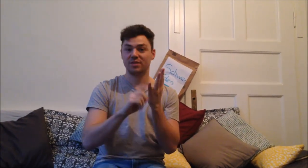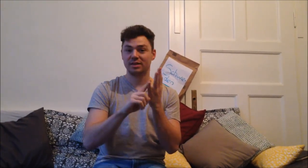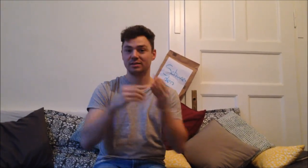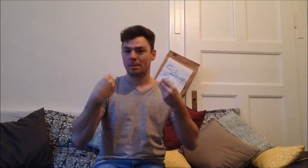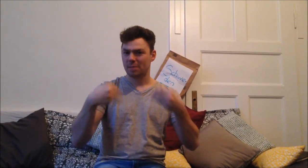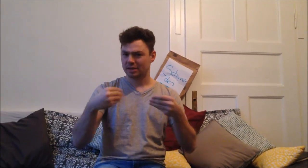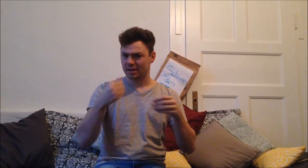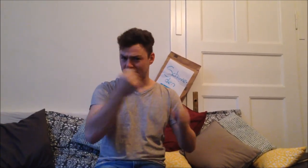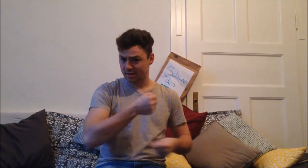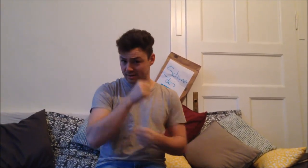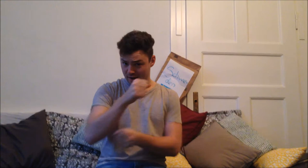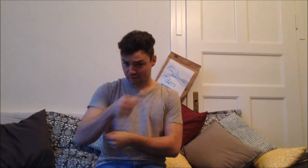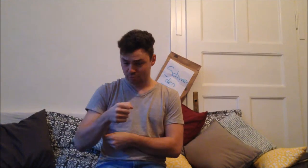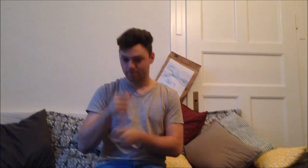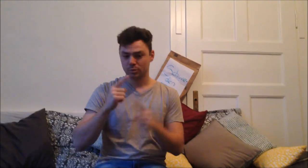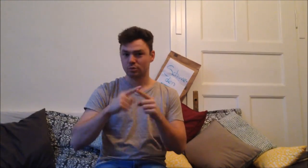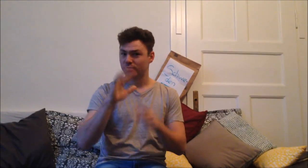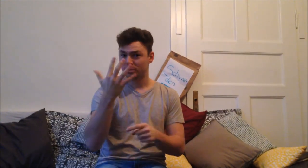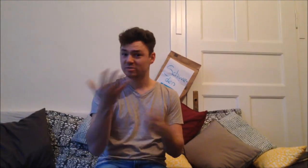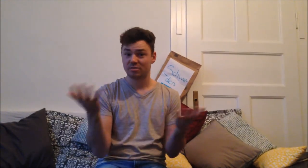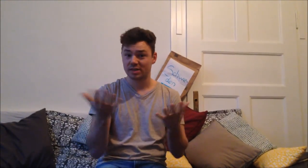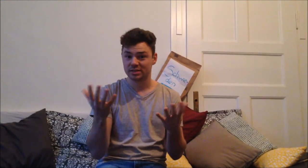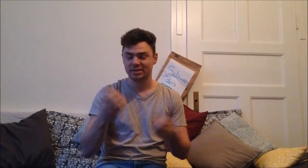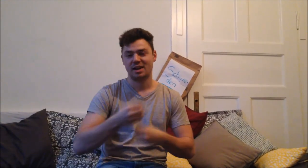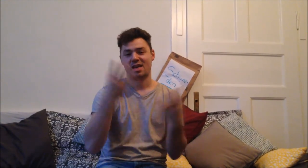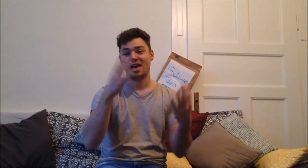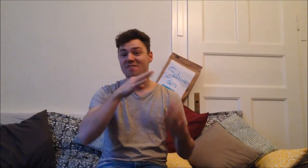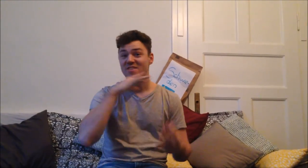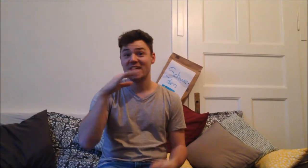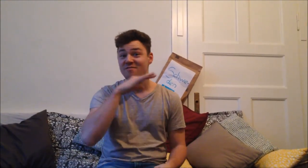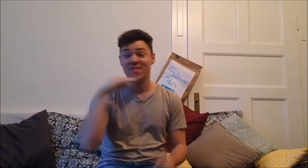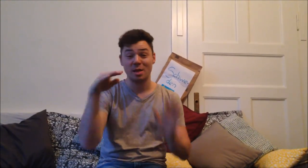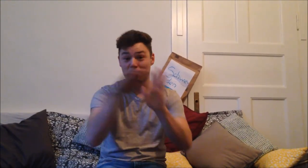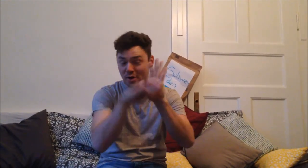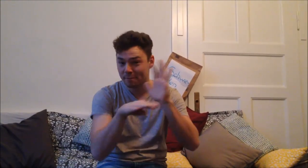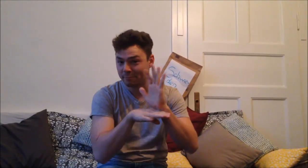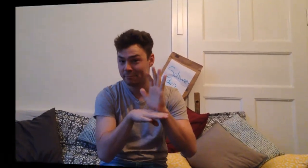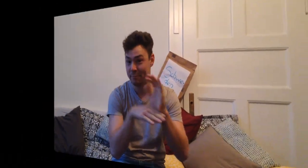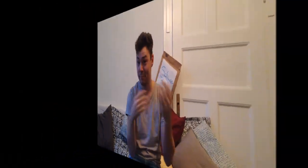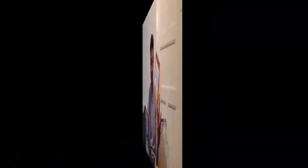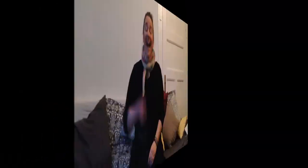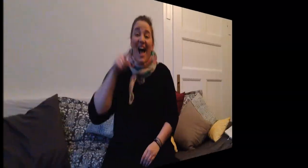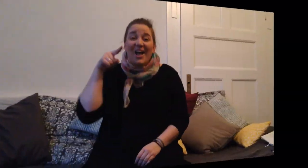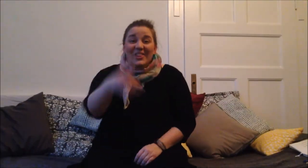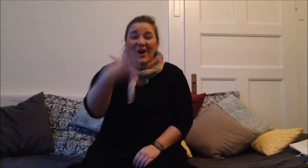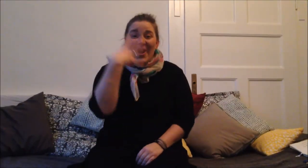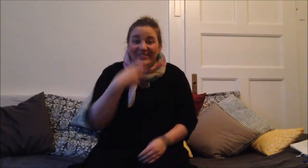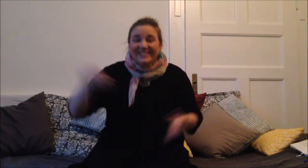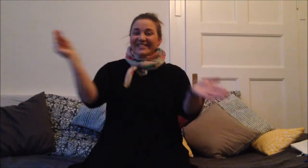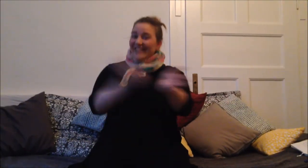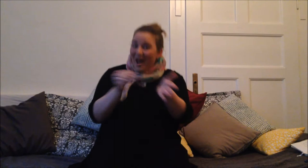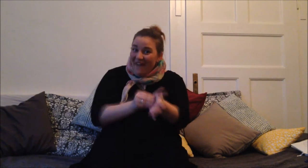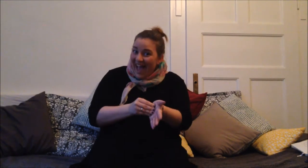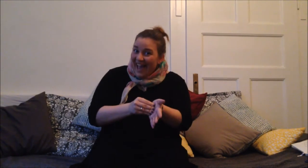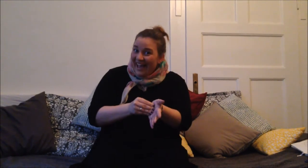Miete für die Kanus und ganz viel Programm Also los! Sei dabei!